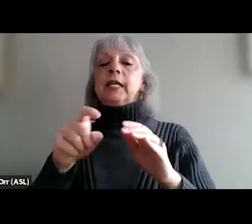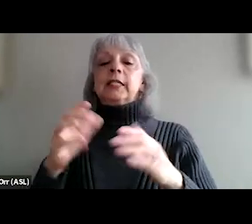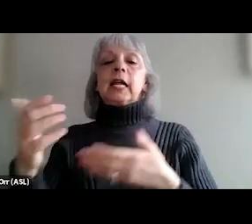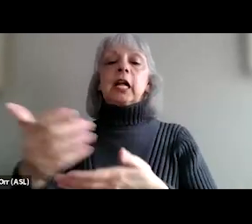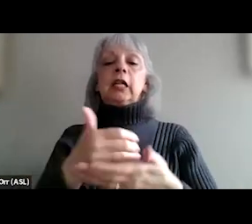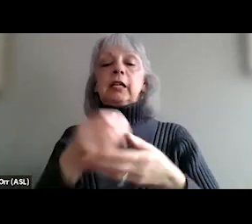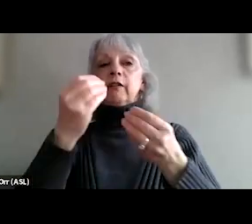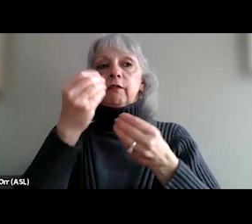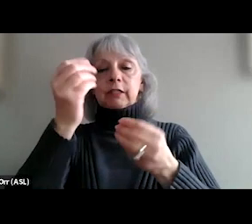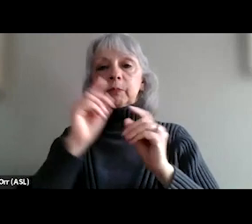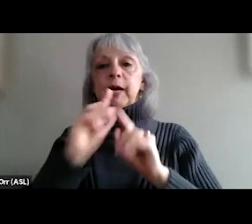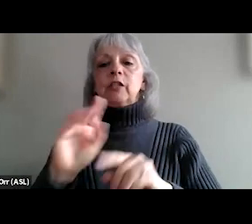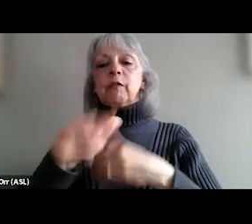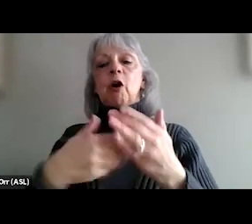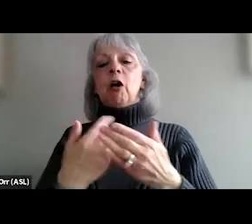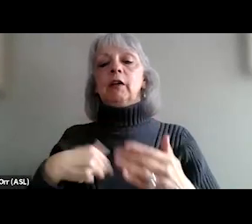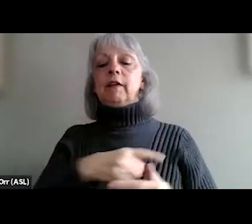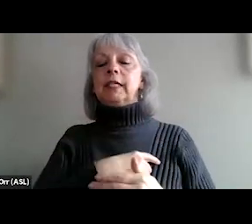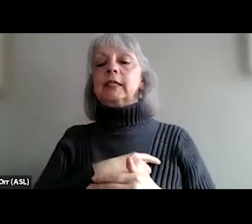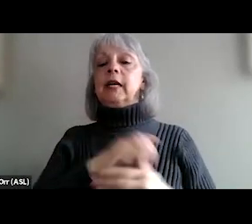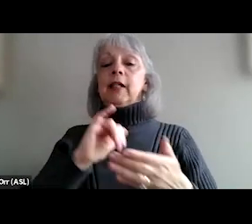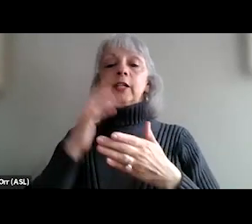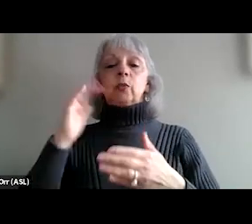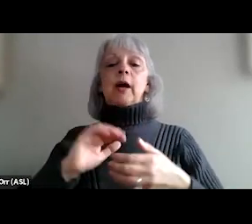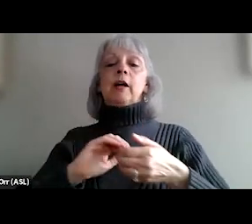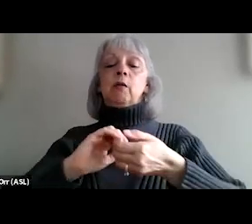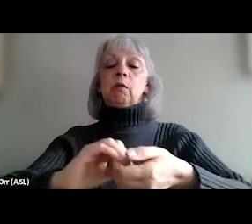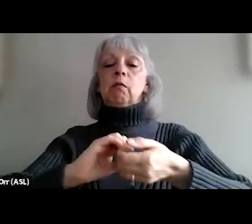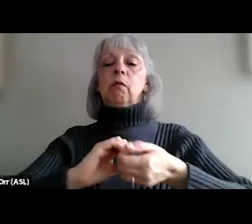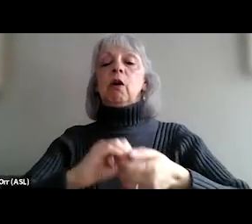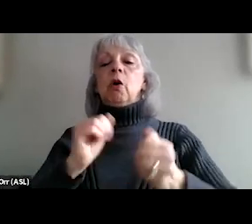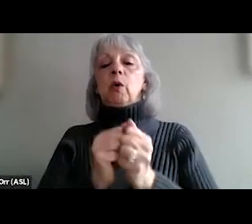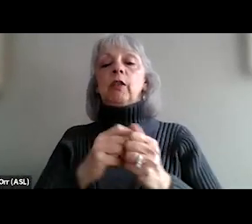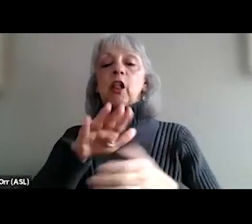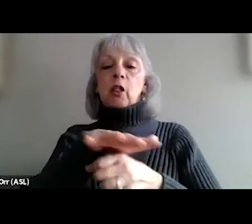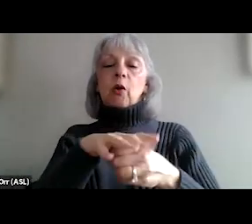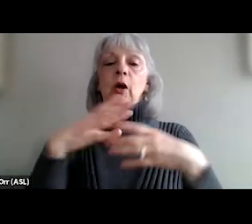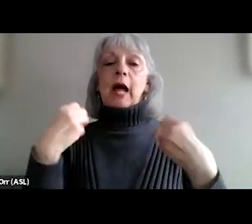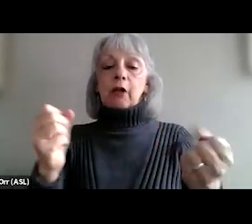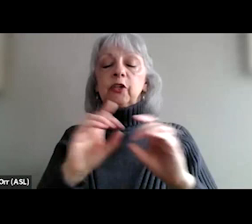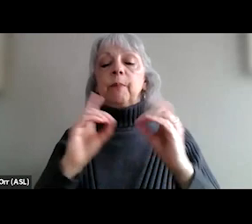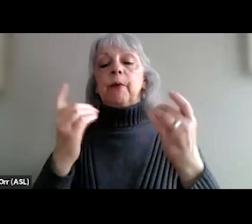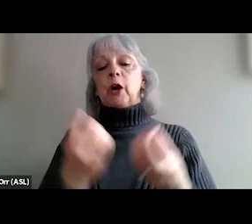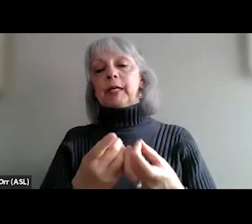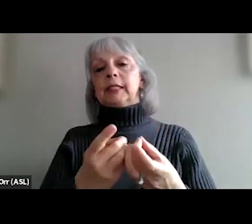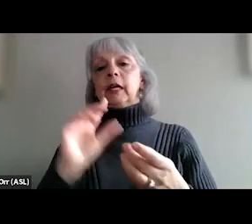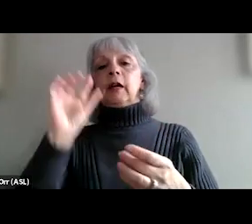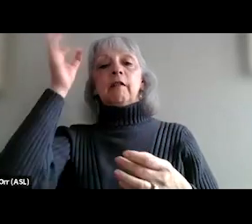Es por eso que asociarse con las autoridades de vivienda pública, los departamentos de salud locales, los centros de salud,